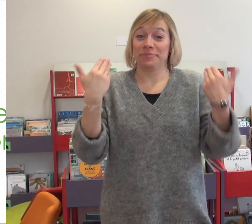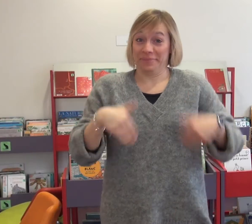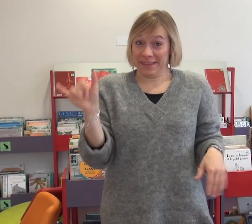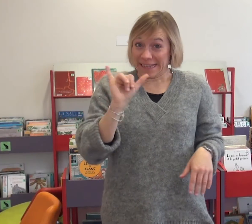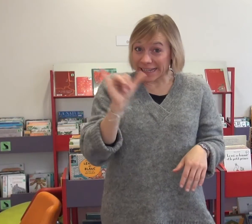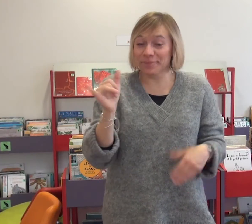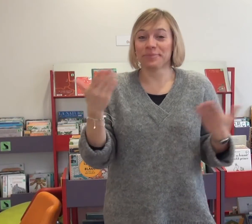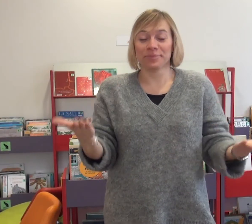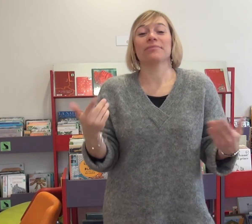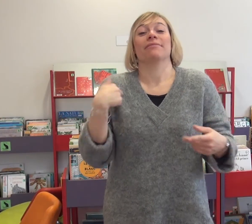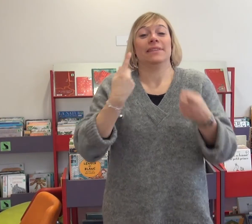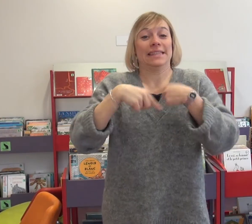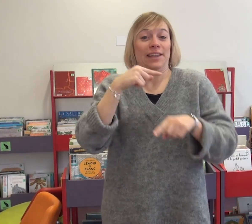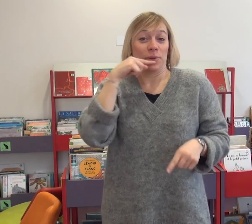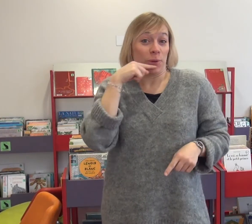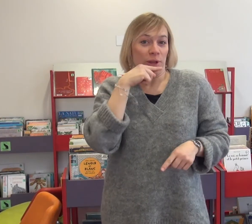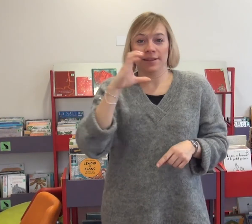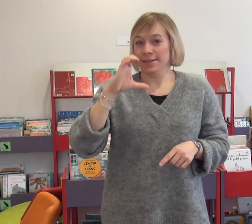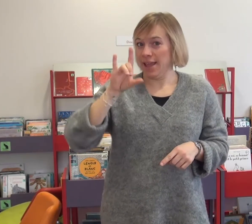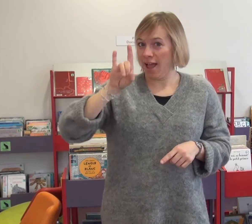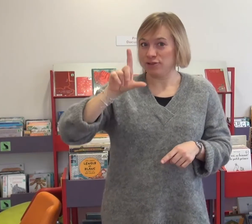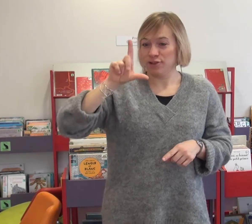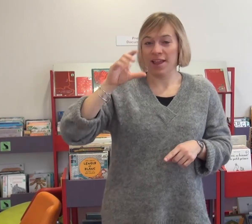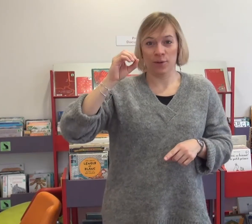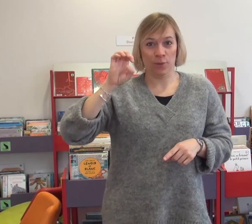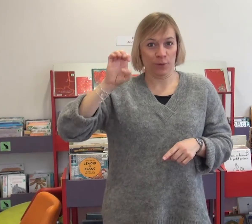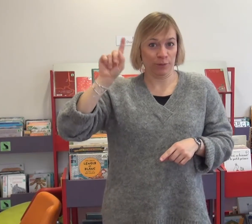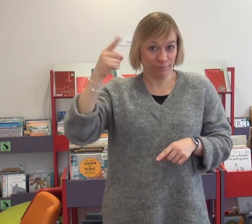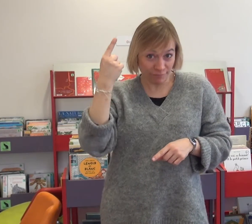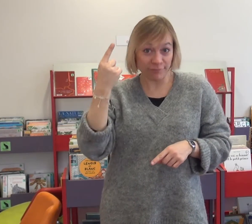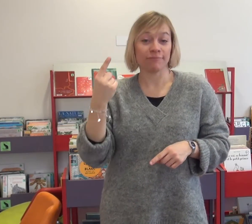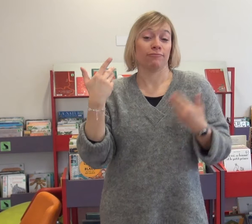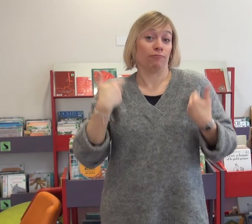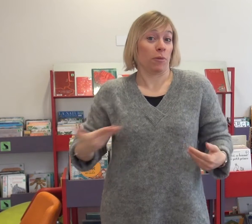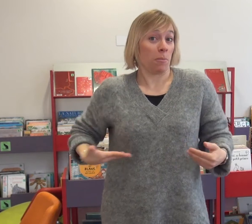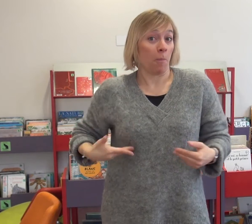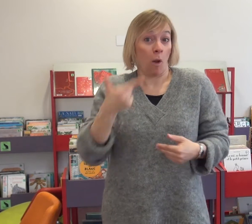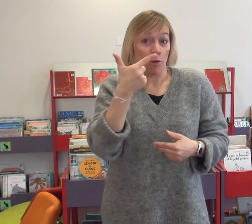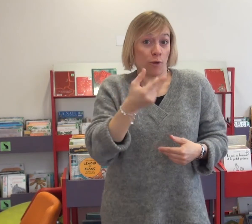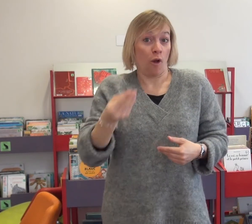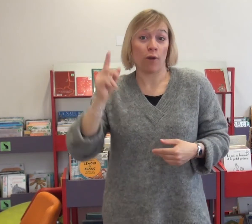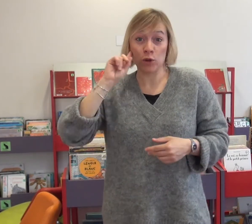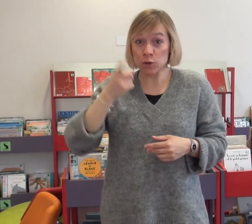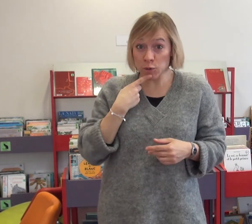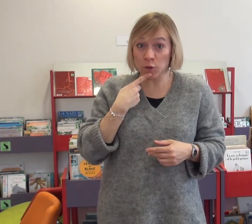Qui suis-je ? Voici mon signe : C H L O É Je suis maman de deux enfants sourds